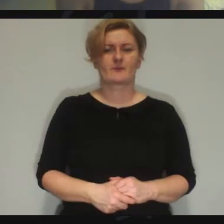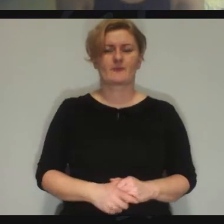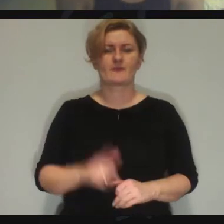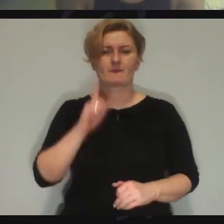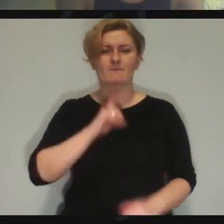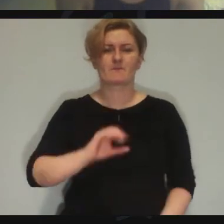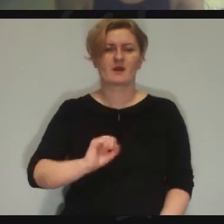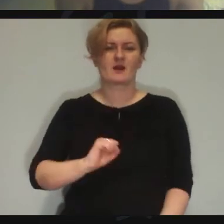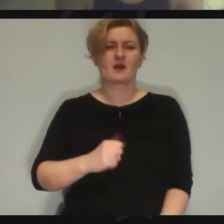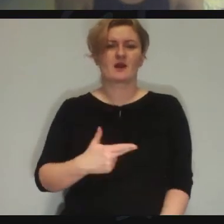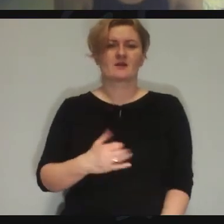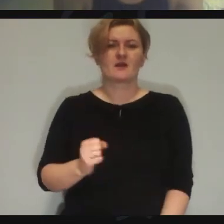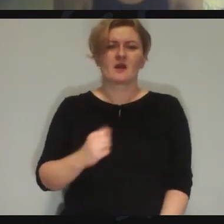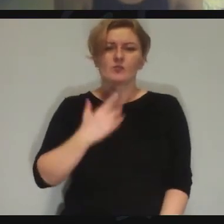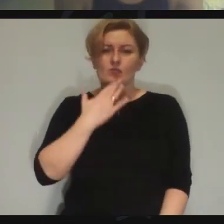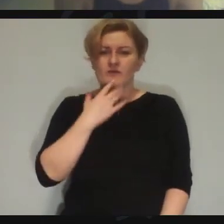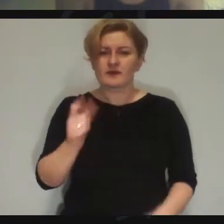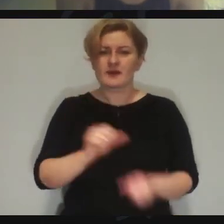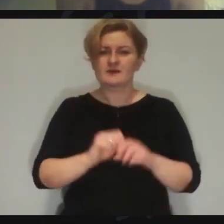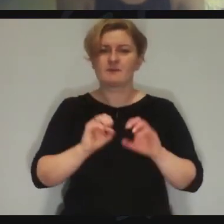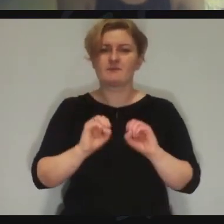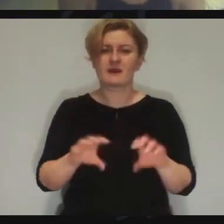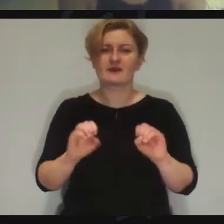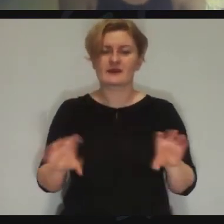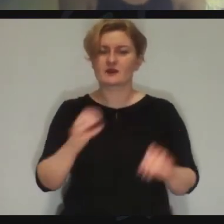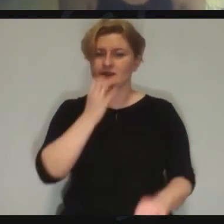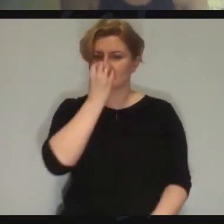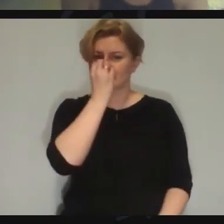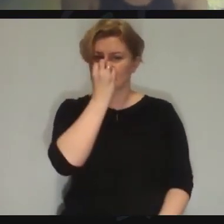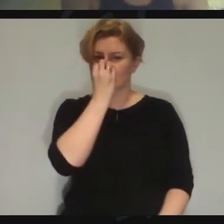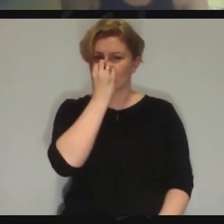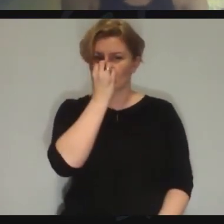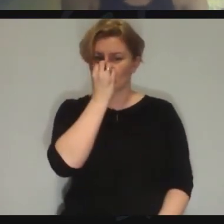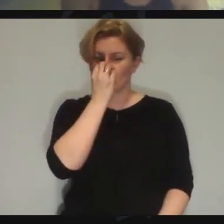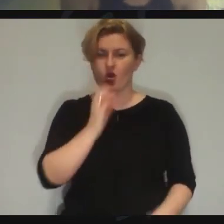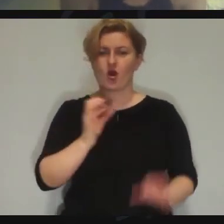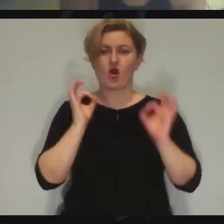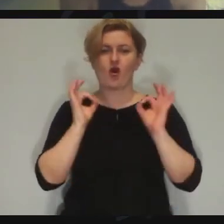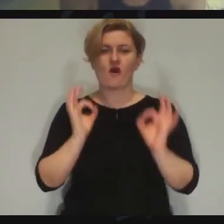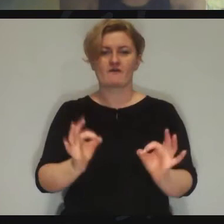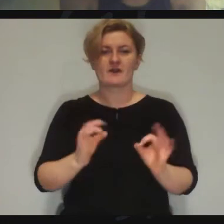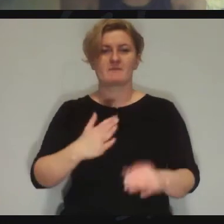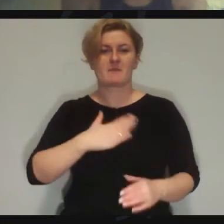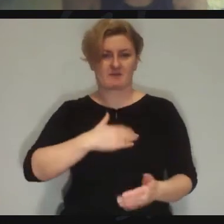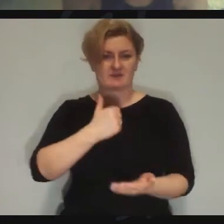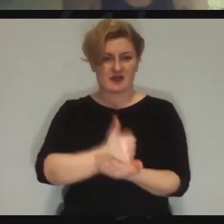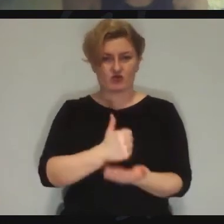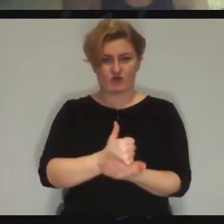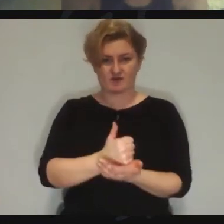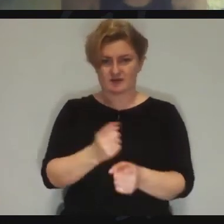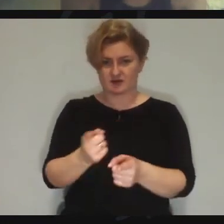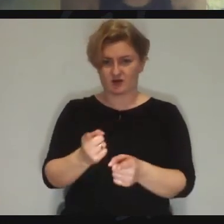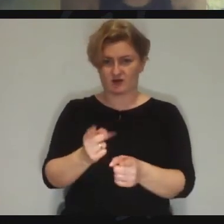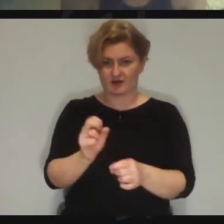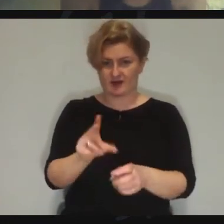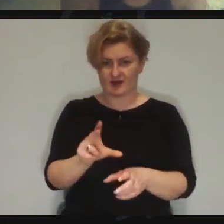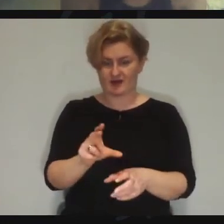Ania, powiedziałaś o tym, że jesteś pedagogiem w cyrku. Czy oficjalnie masz takie stanowisko?